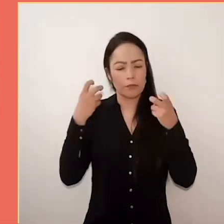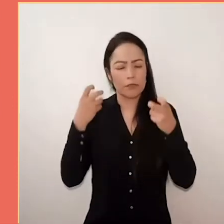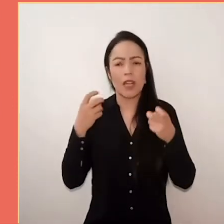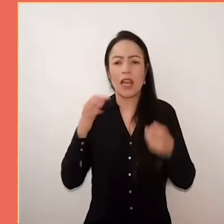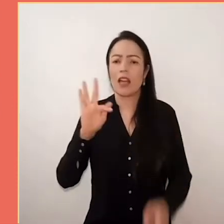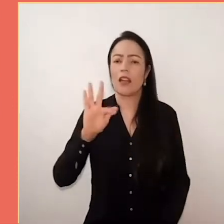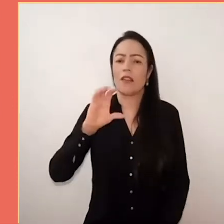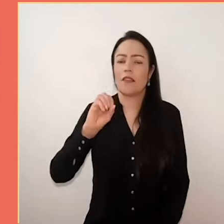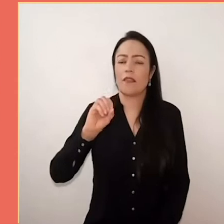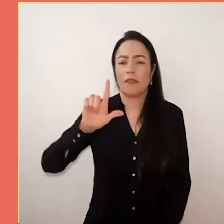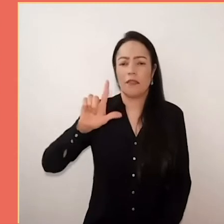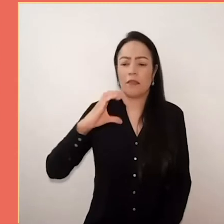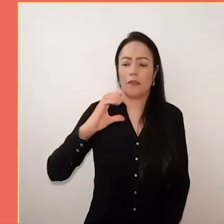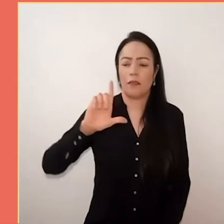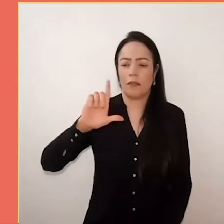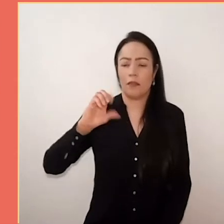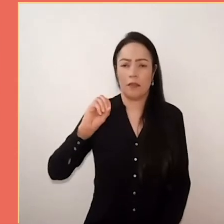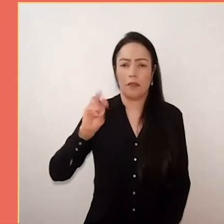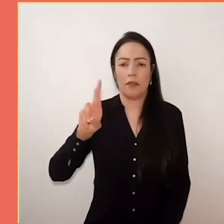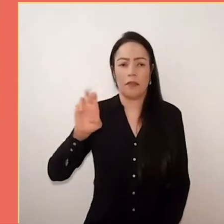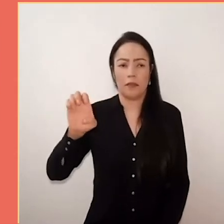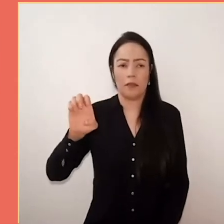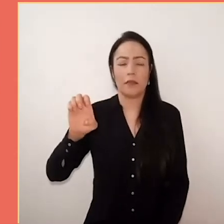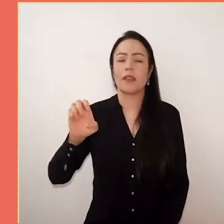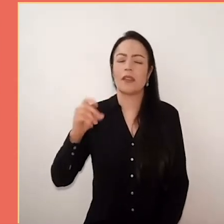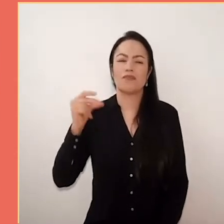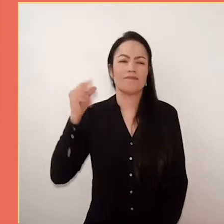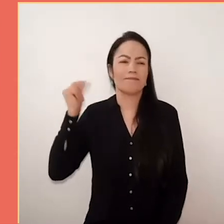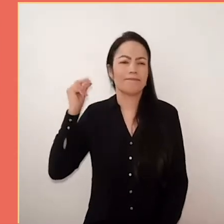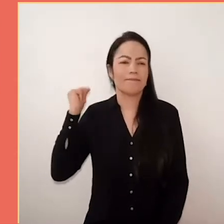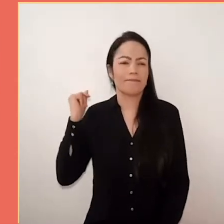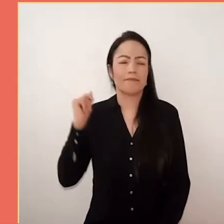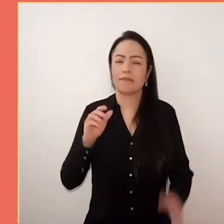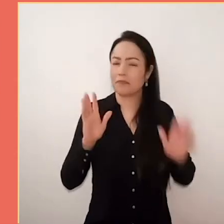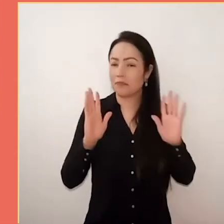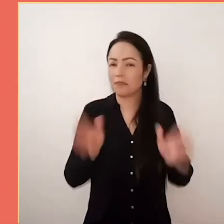uma peça milenar, não sei de quando data esse conto, porque eu não fui criança no Brasil…